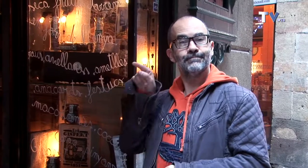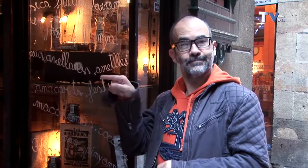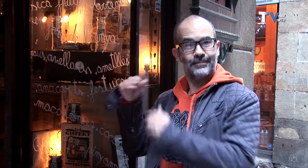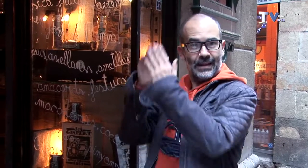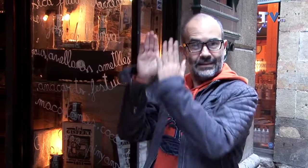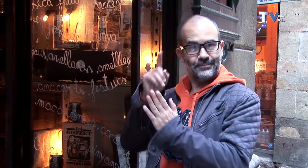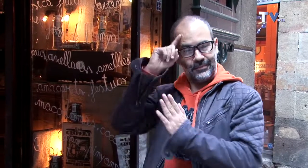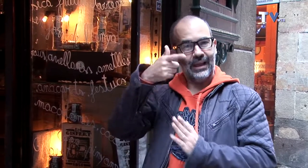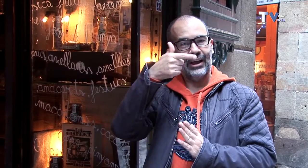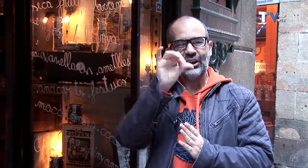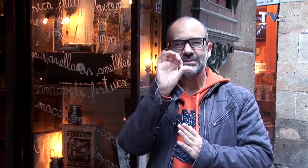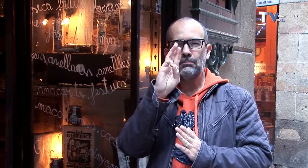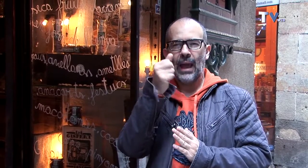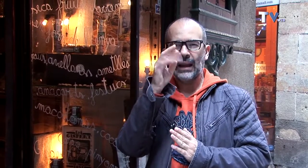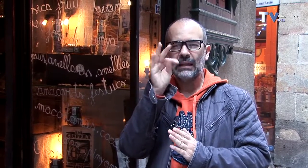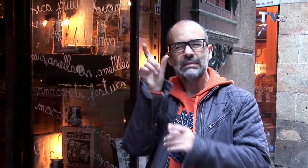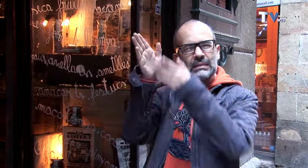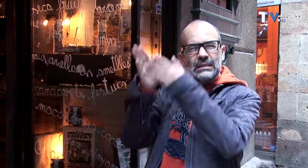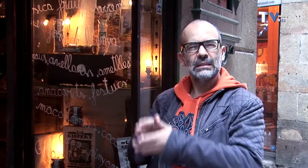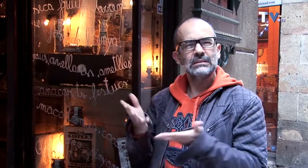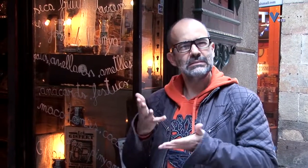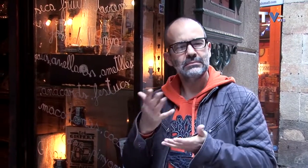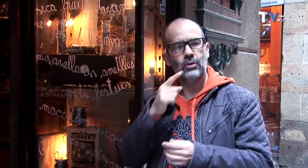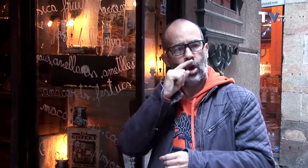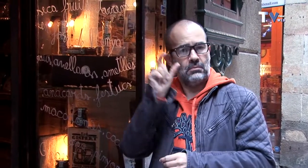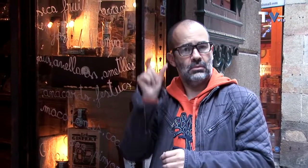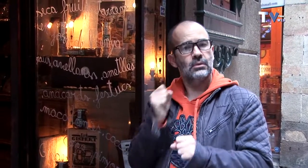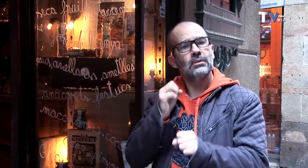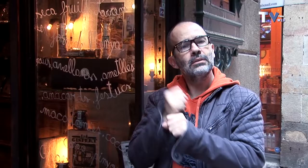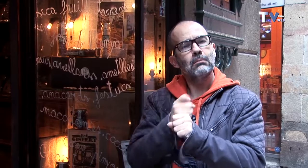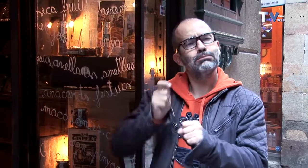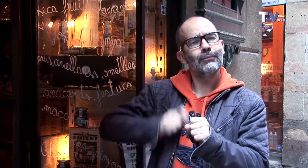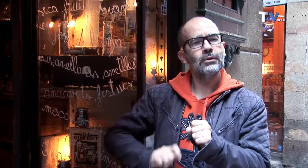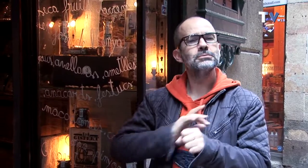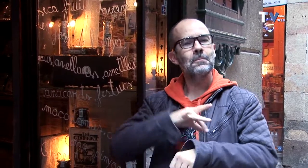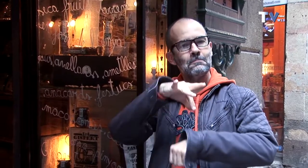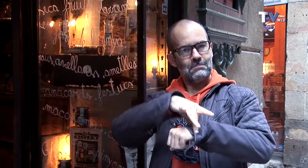La tienda era de Gispert, un doctor,